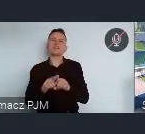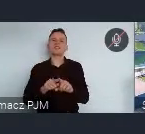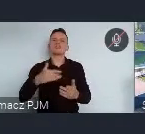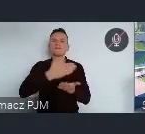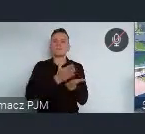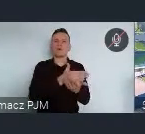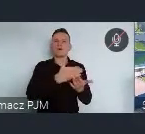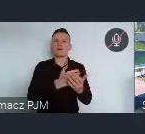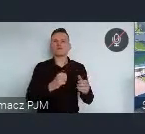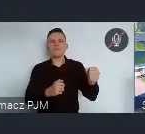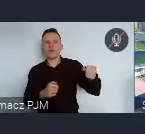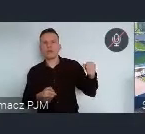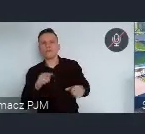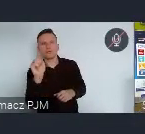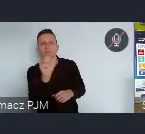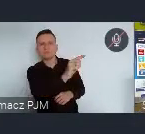w proces decyzyjny dotyczący tego,